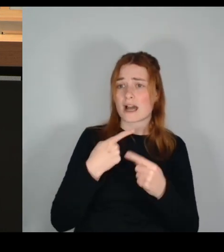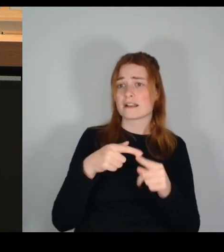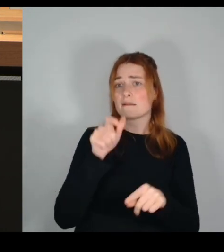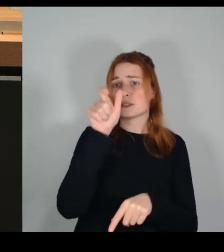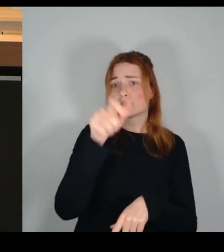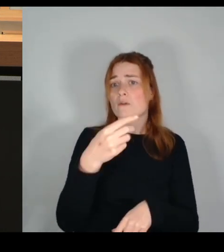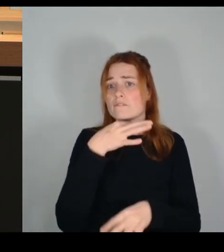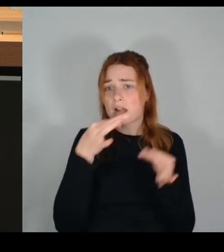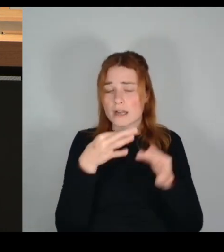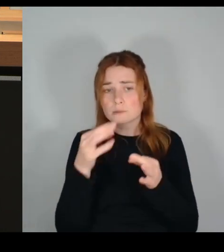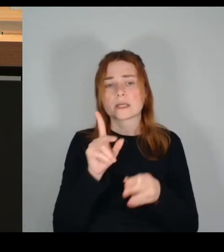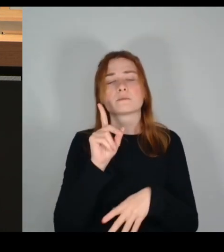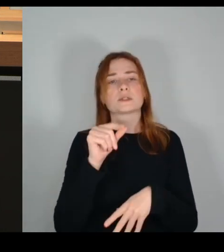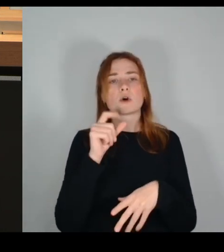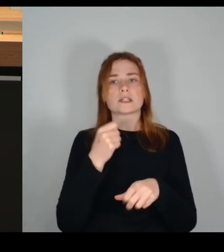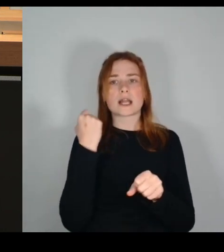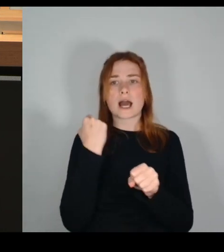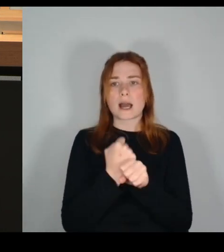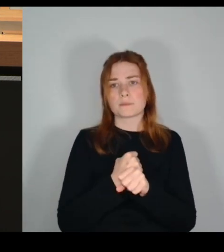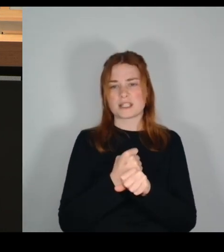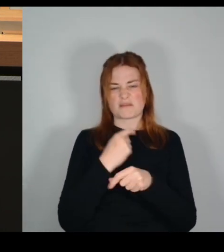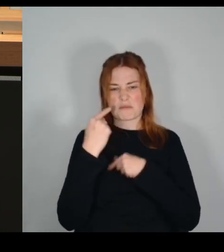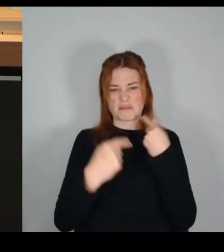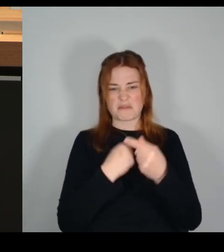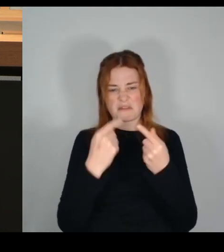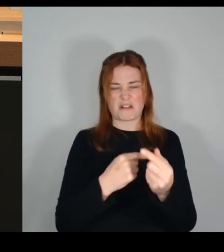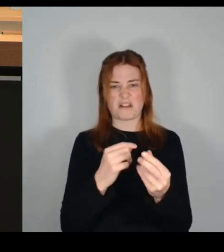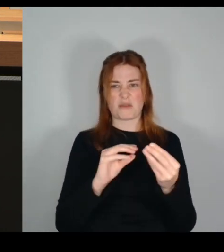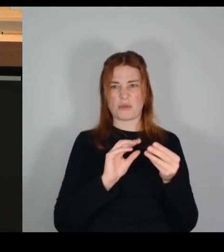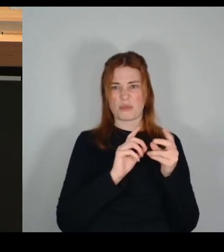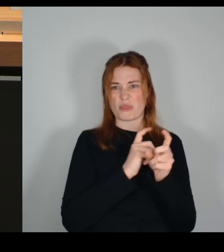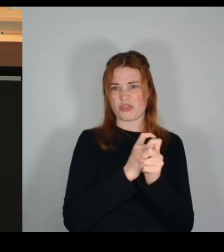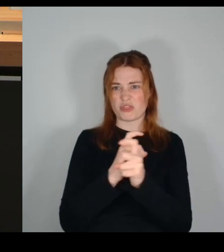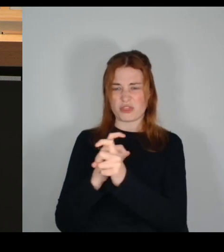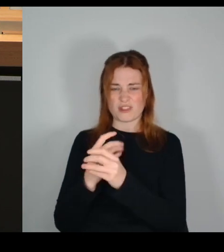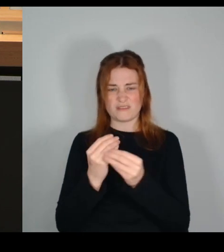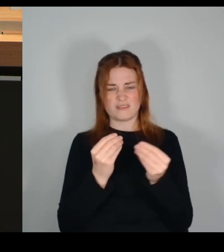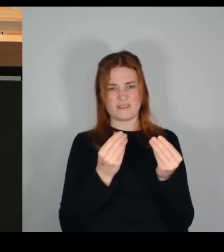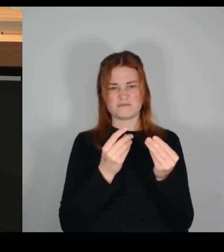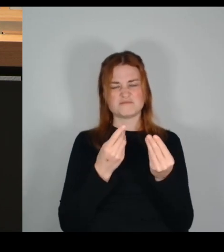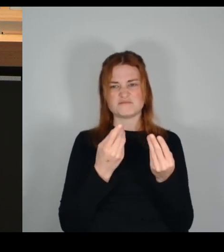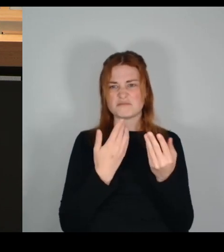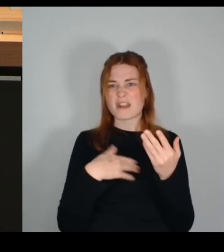in der ganzen Stadt haben und auch mehr Sozialberatung, um Armut betroffene Menschen zu unterstützen.